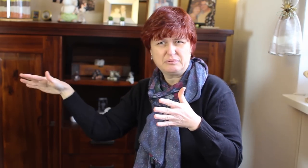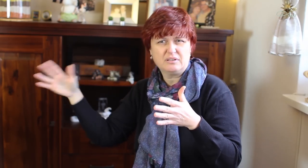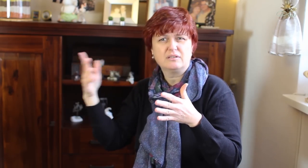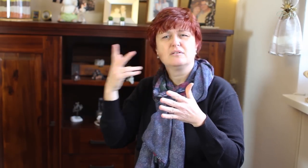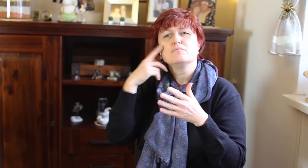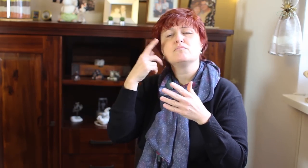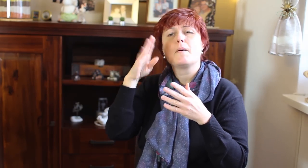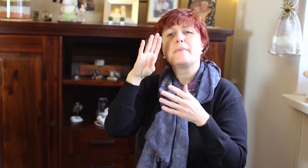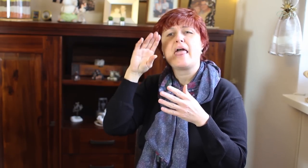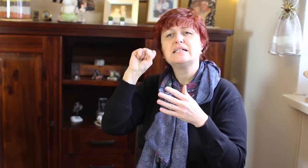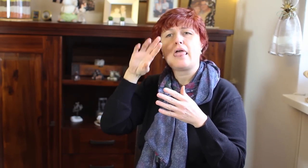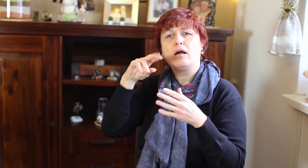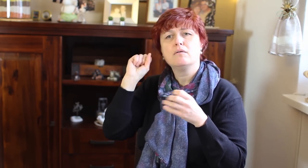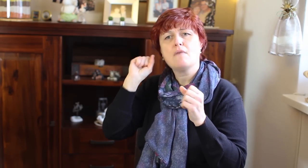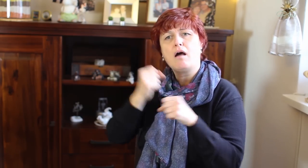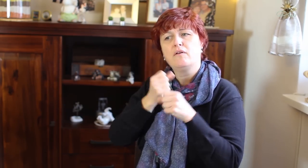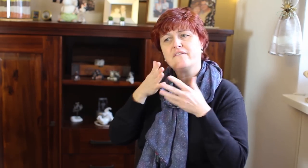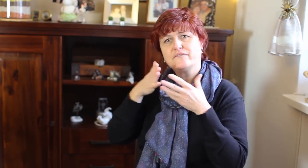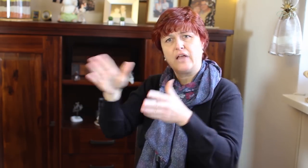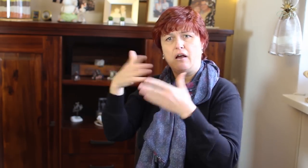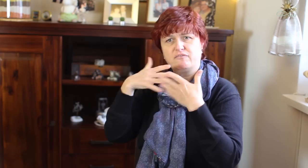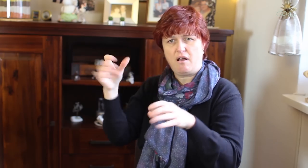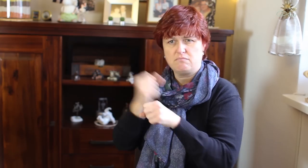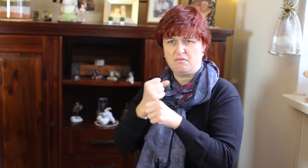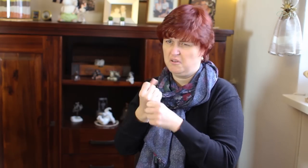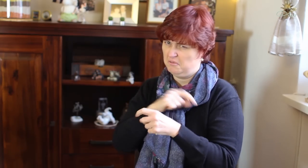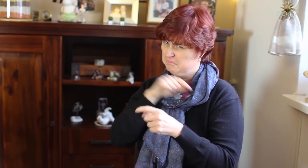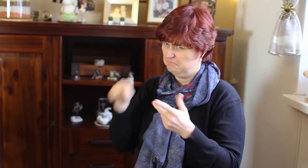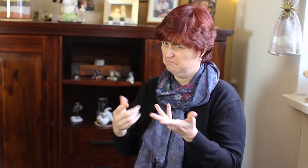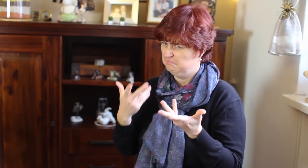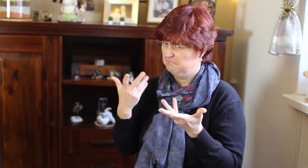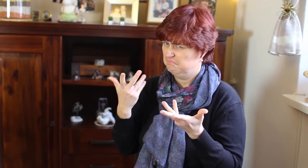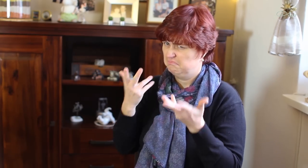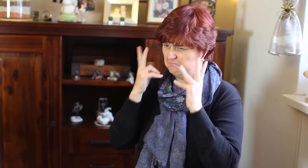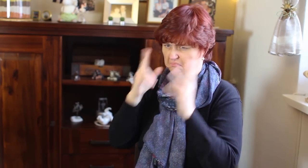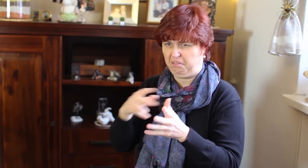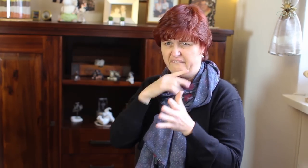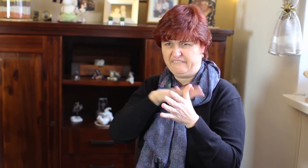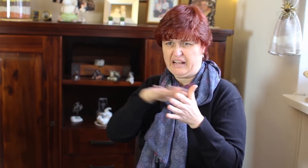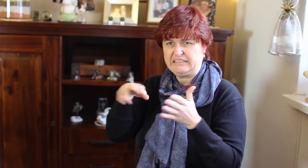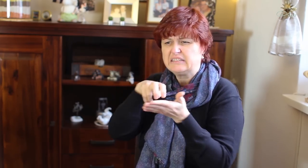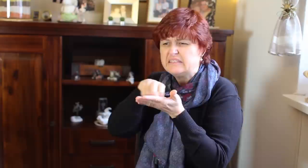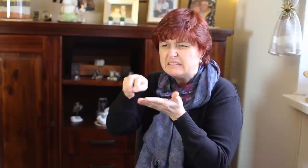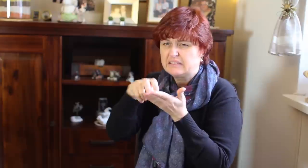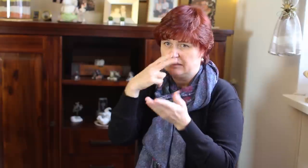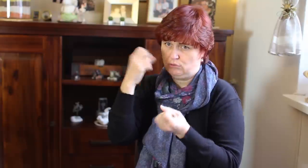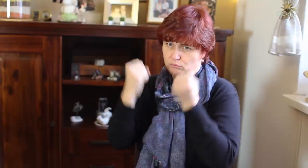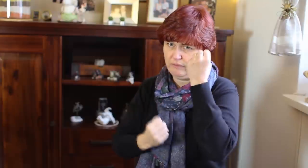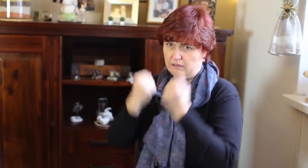Die BSR kann die Wege frei räumen, aber das macht sie oft nicht. Oft ist alles weiß und da habe ich große Schwierigkeiten alles zu sehen.